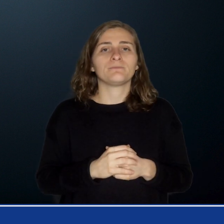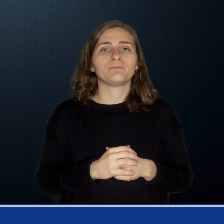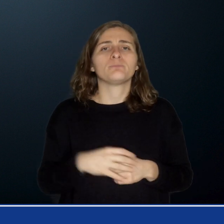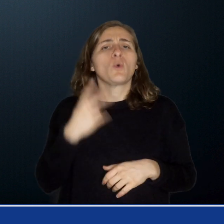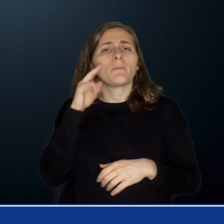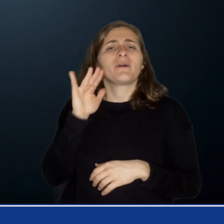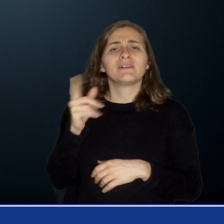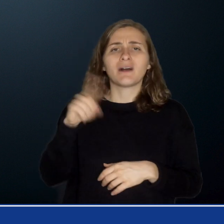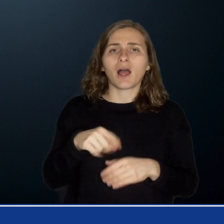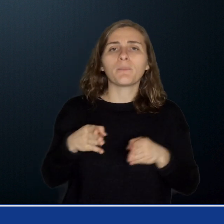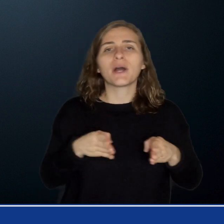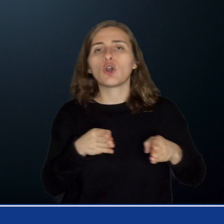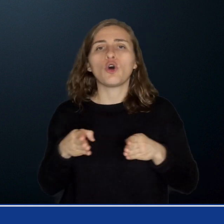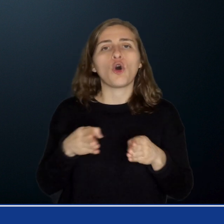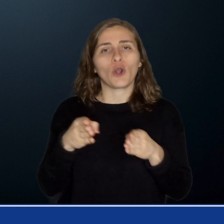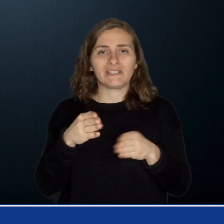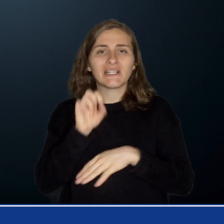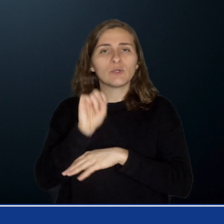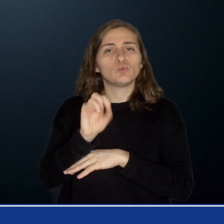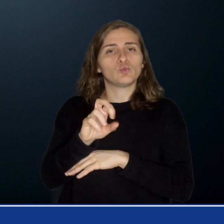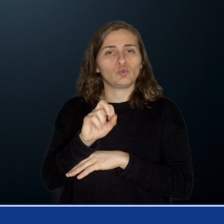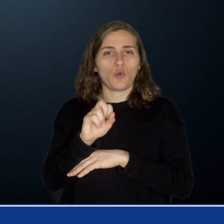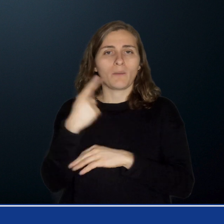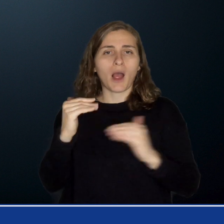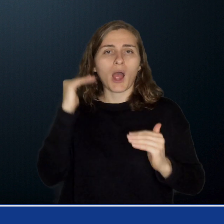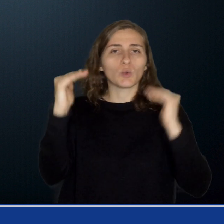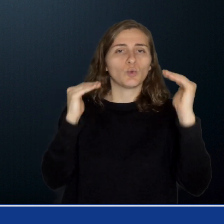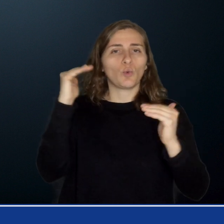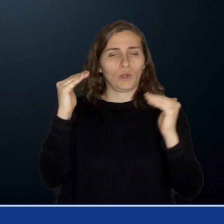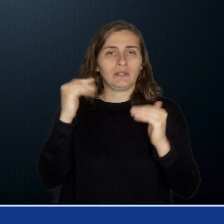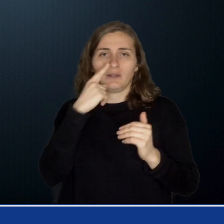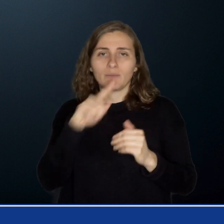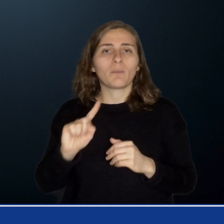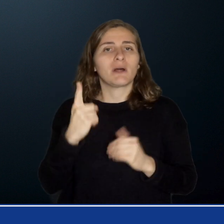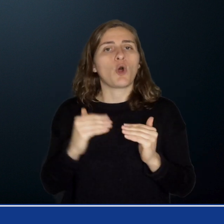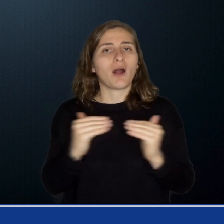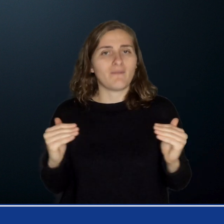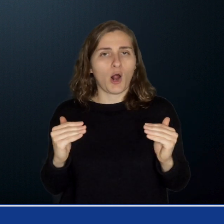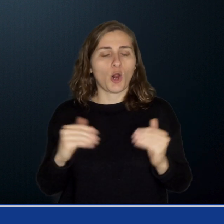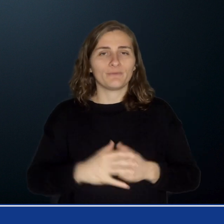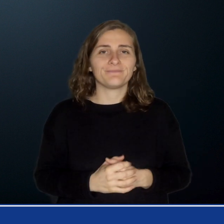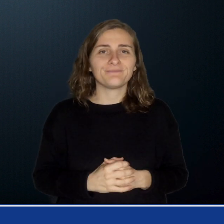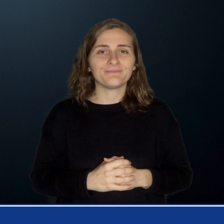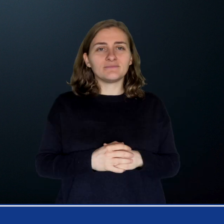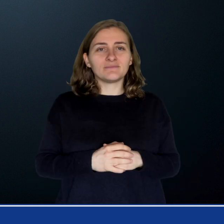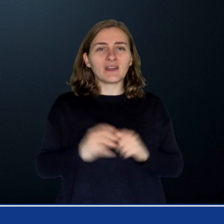e la frequenza di percorsi di istruzione degli adulti di primo livello.